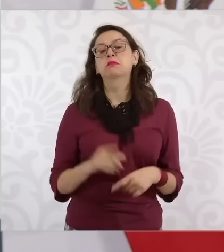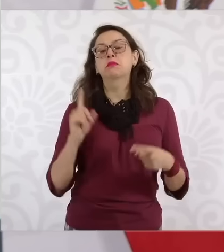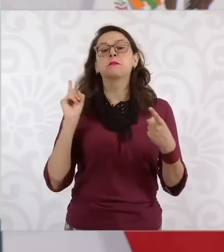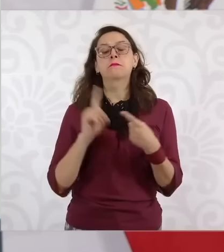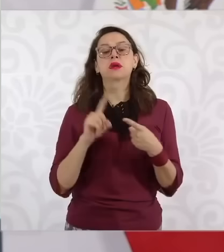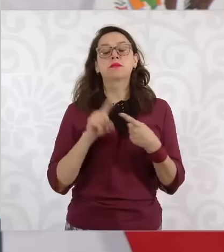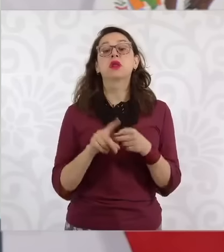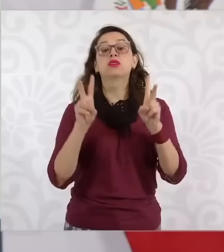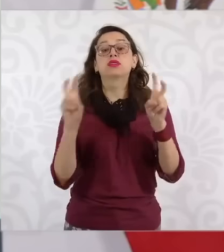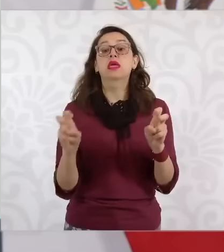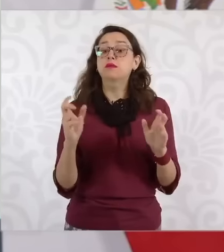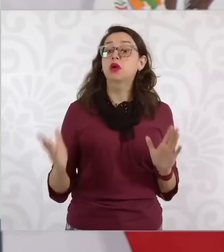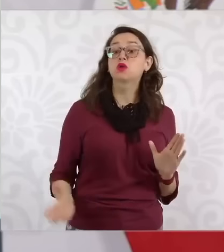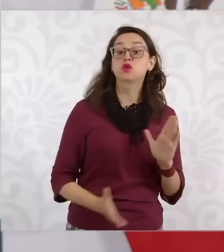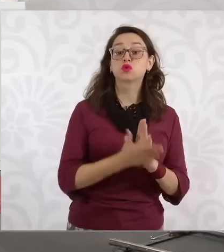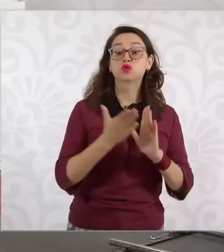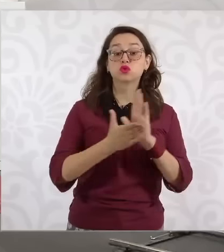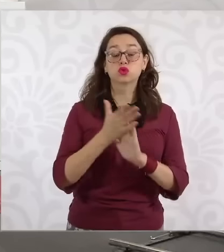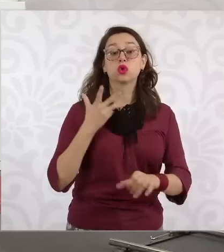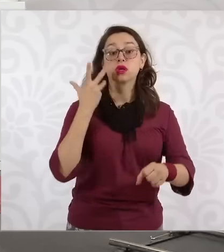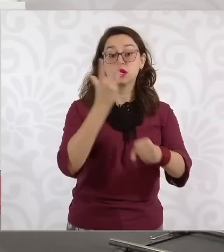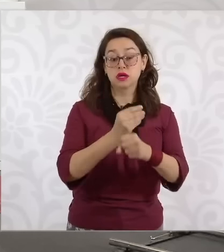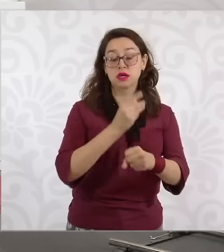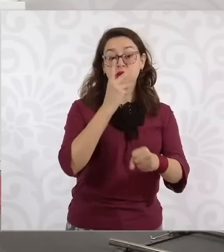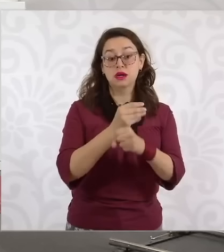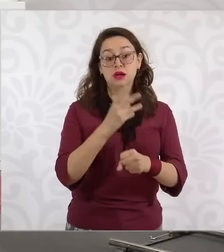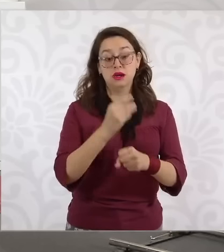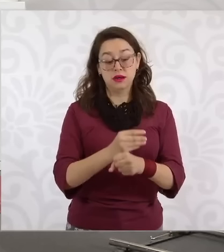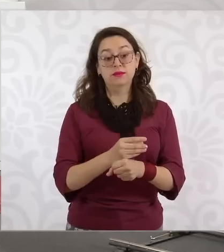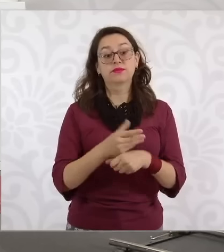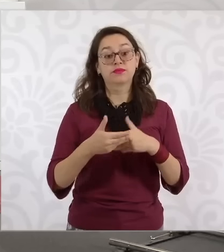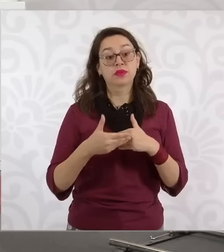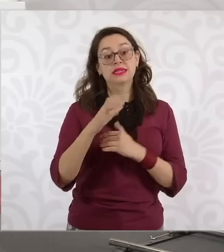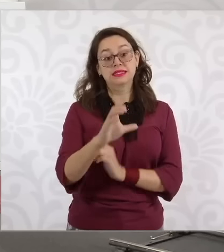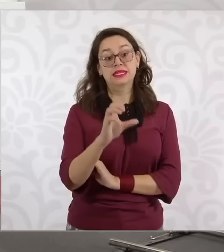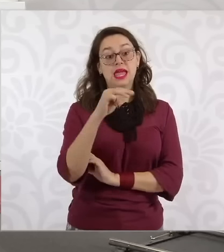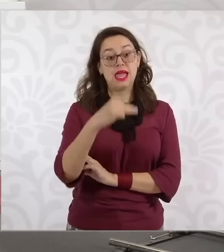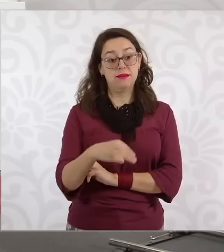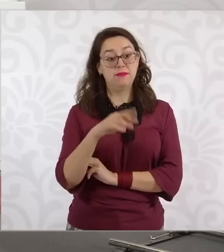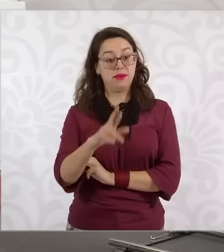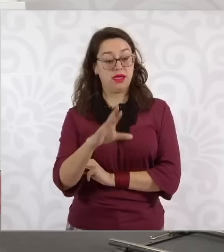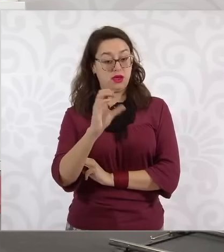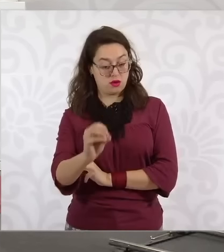mantenimiento y rehabilitación y operación que es conocido como el CMRO. Lo importante de este